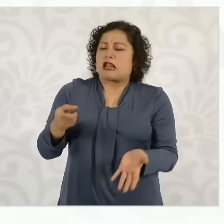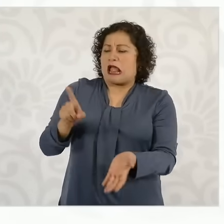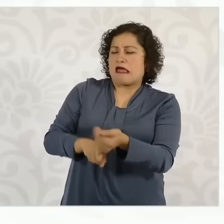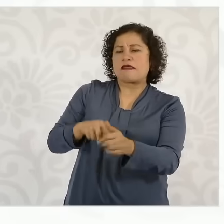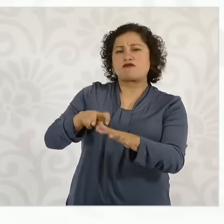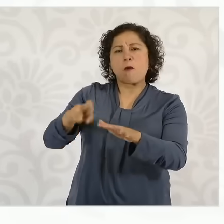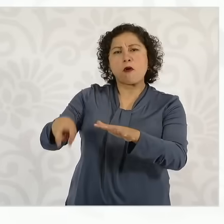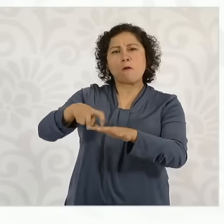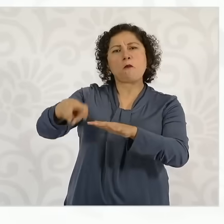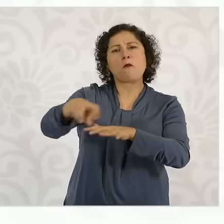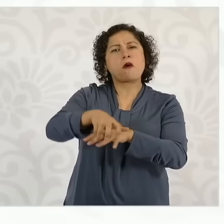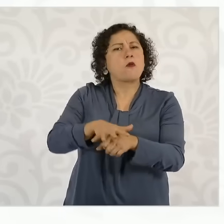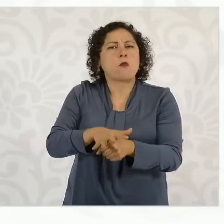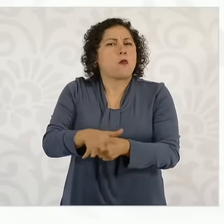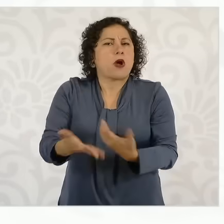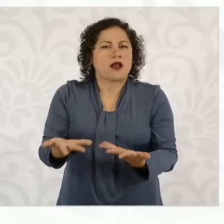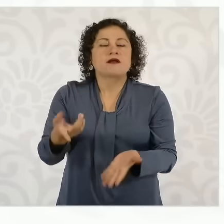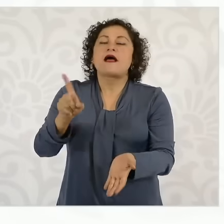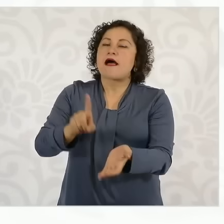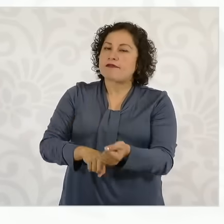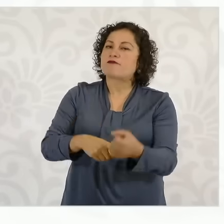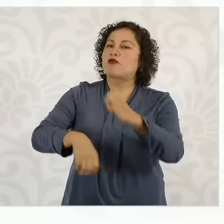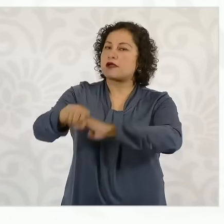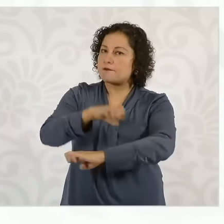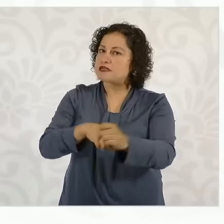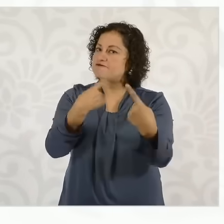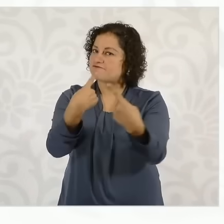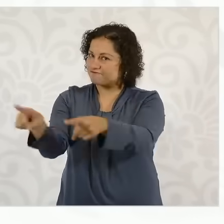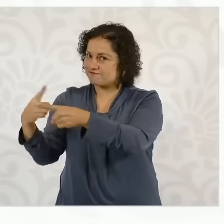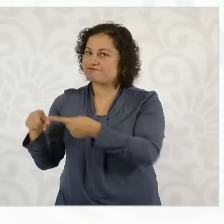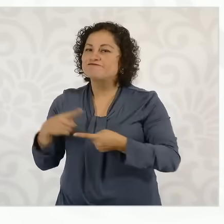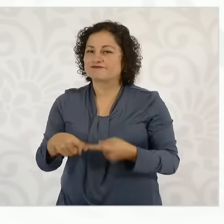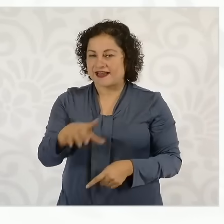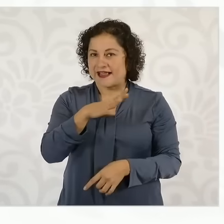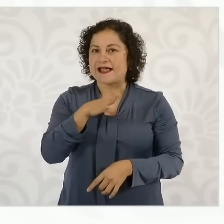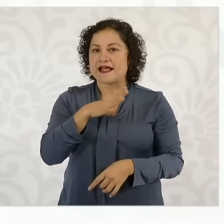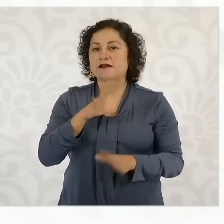Tenemos diversas líneas de negocio y hoy una de la principal preocupación que tenía la gente era cómo